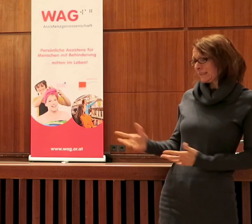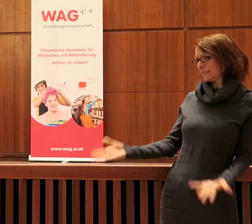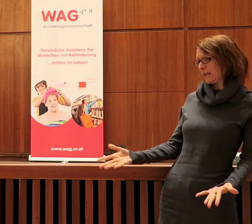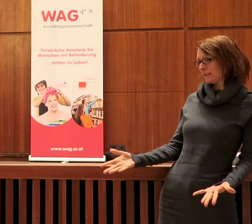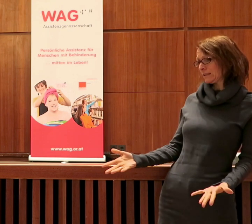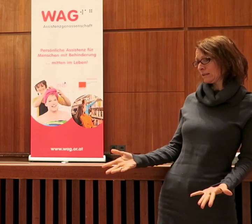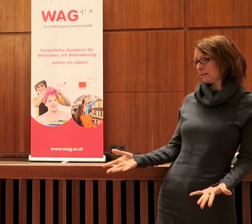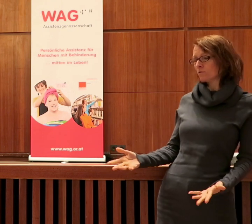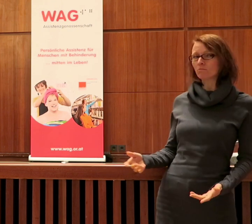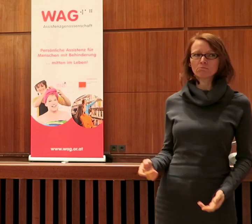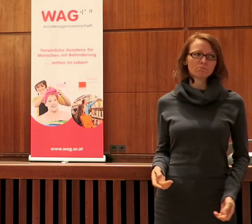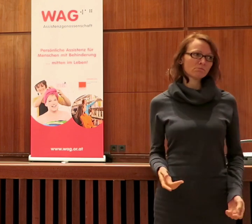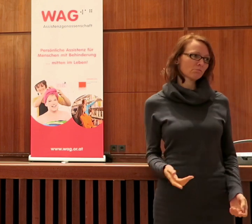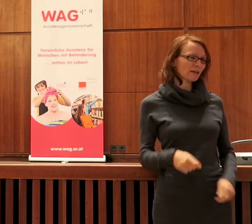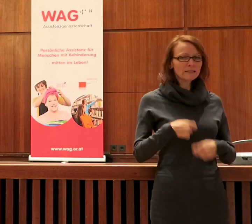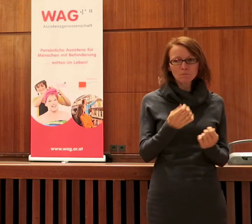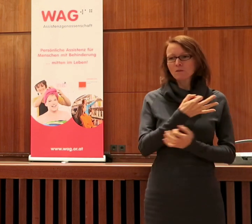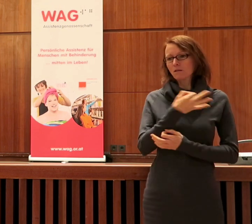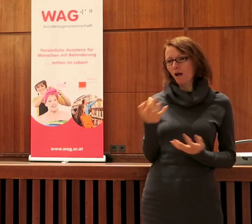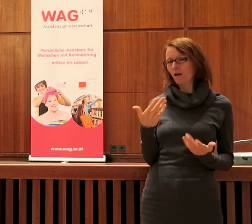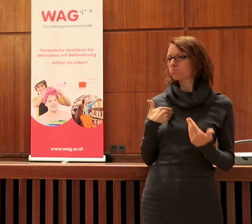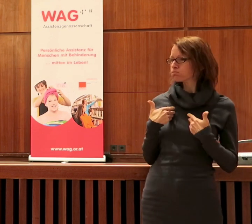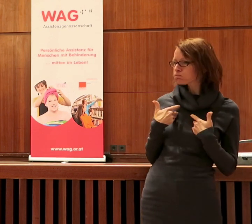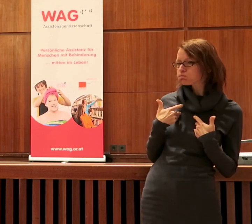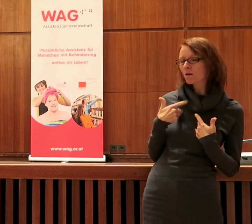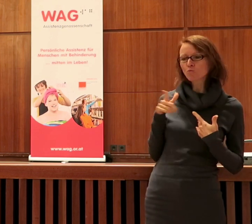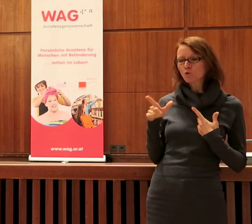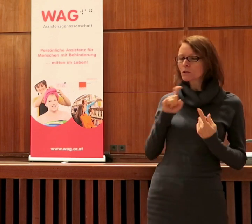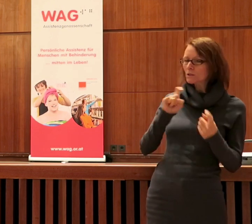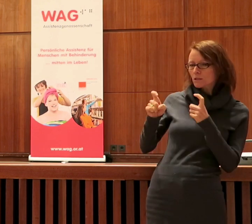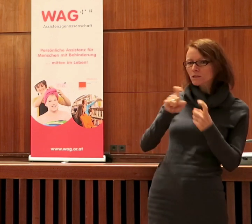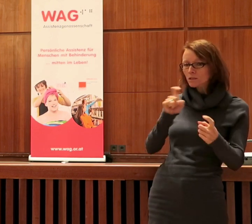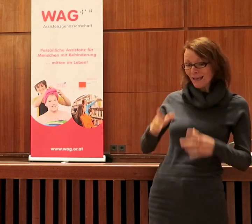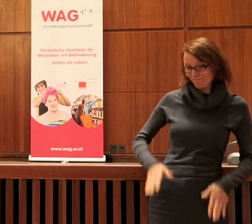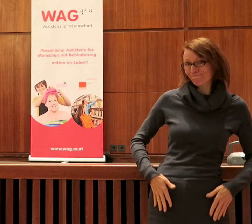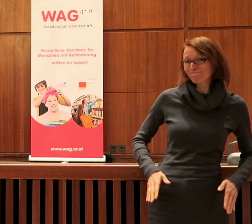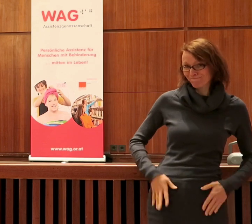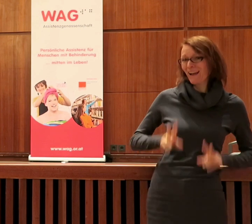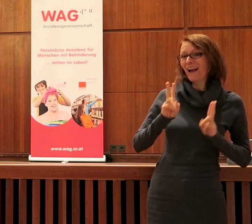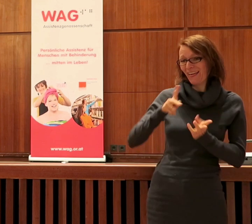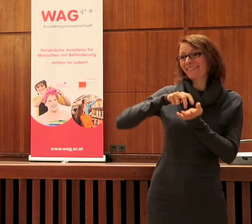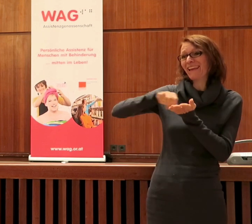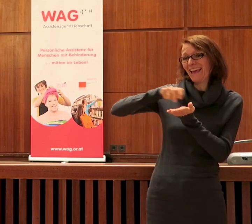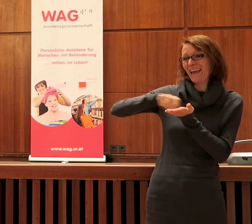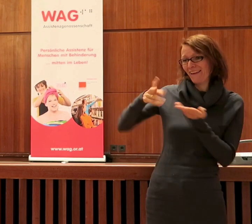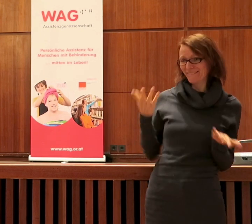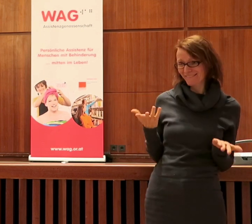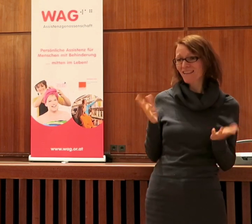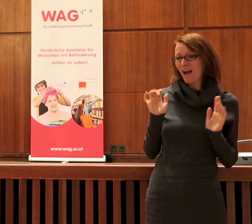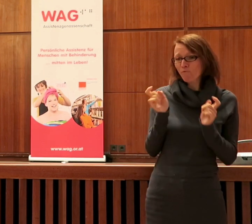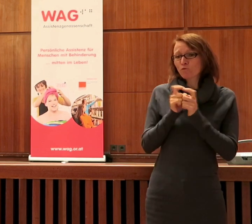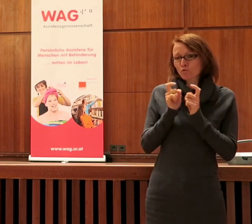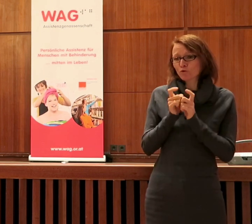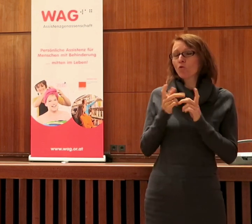Es gibt Tage, da versucht man dann auszudiskutieren dass die Beine e gehen. Und funktionieren und das Stehen prinzipiell